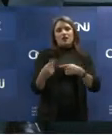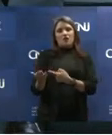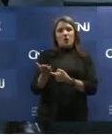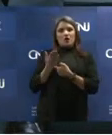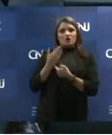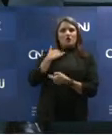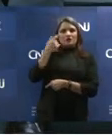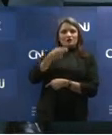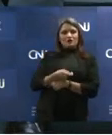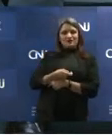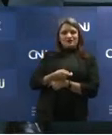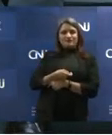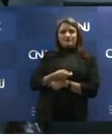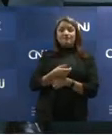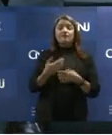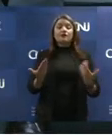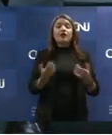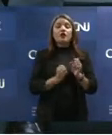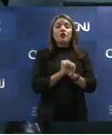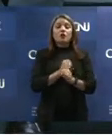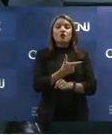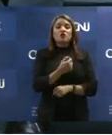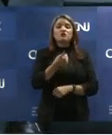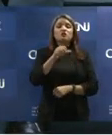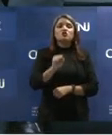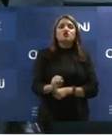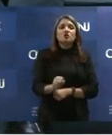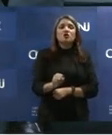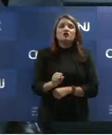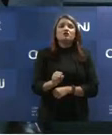2018, ela foi designada praticamente o ano inteiro,